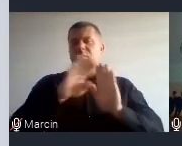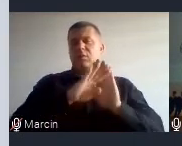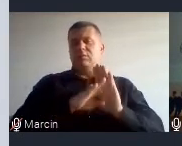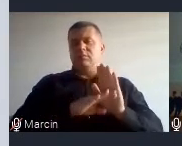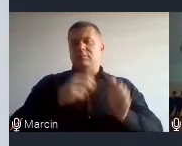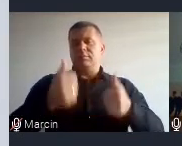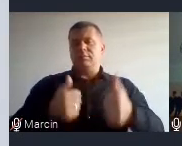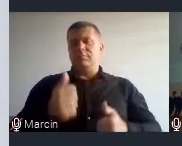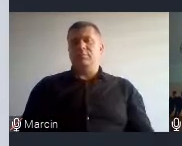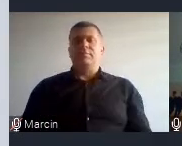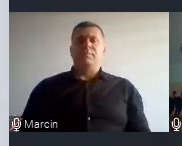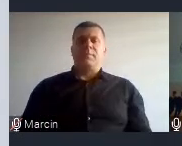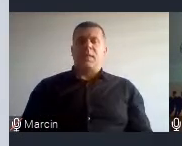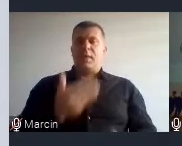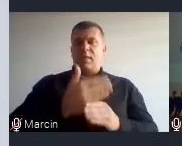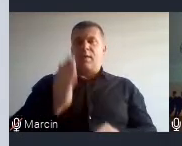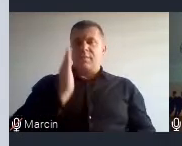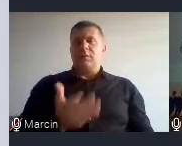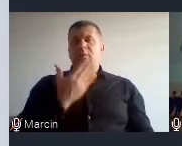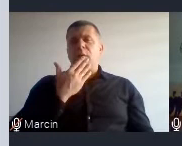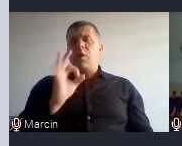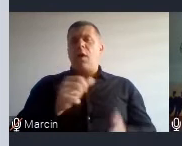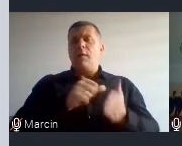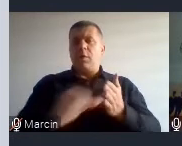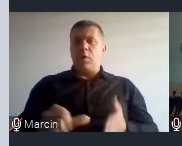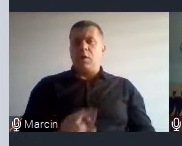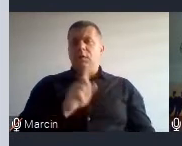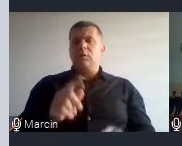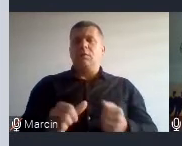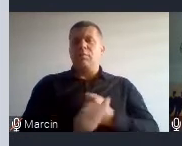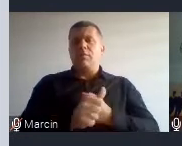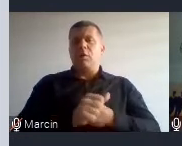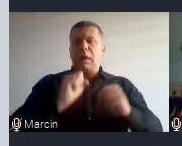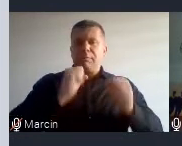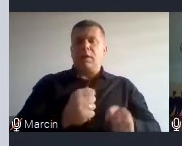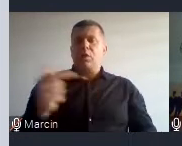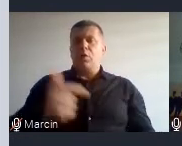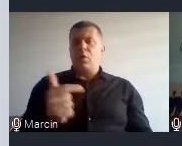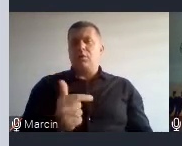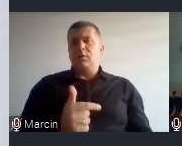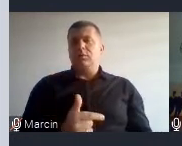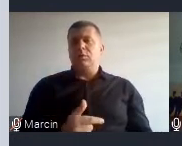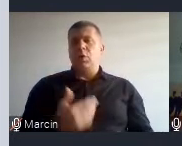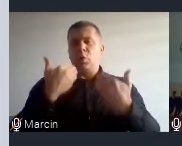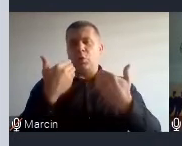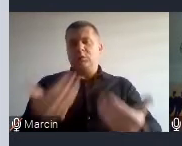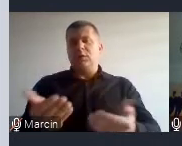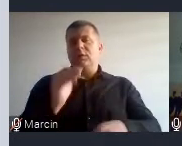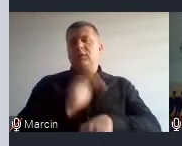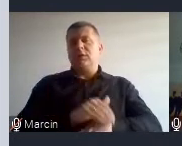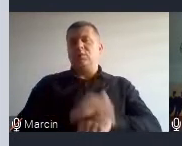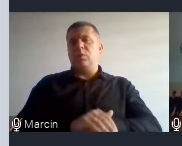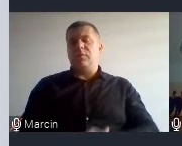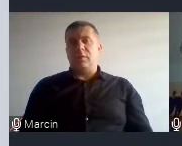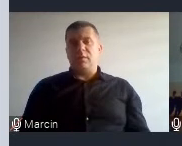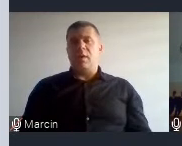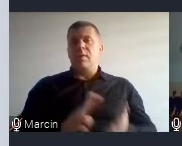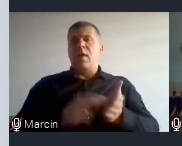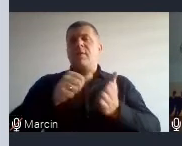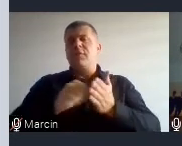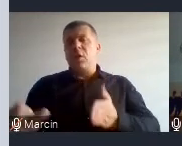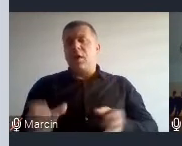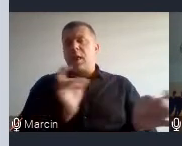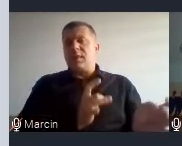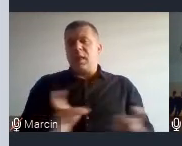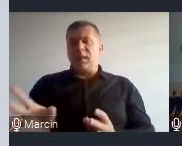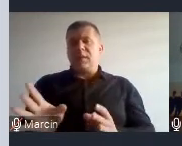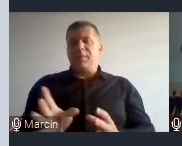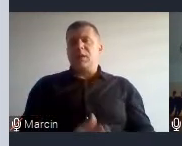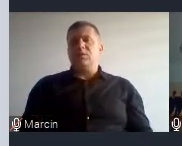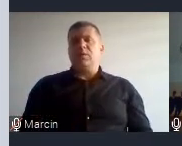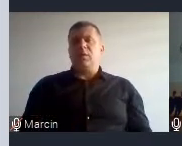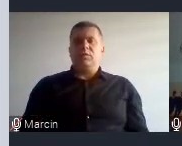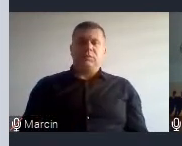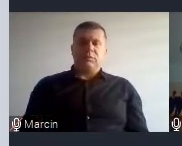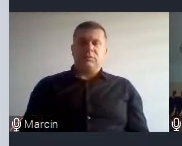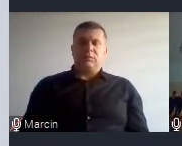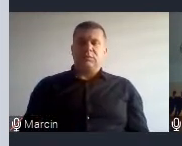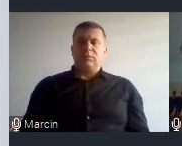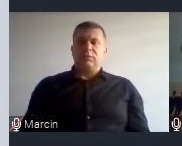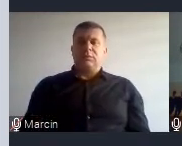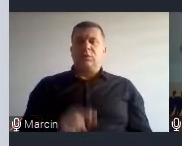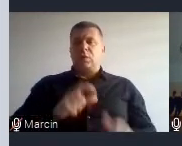Nadal będziemy mówić o wyłączeniu ze względu na pilną konieczność udzielania zamówienia na wyjątkowość, na natychmiastowość tego zdarzenia